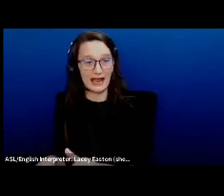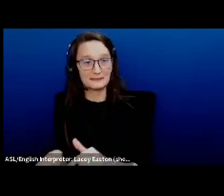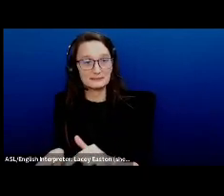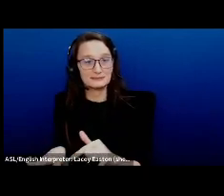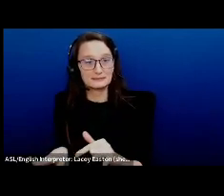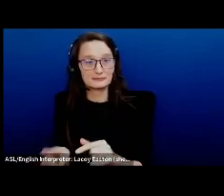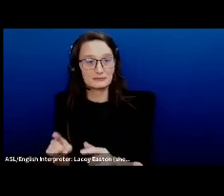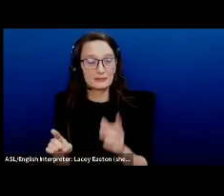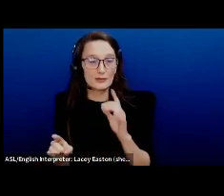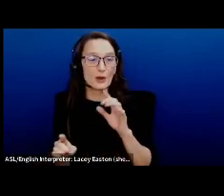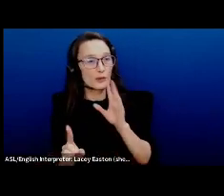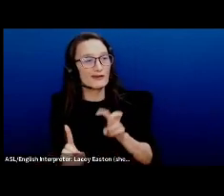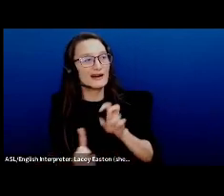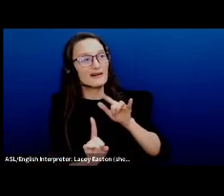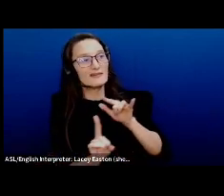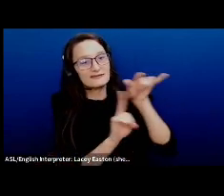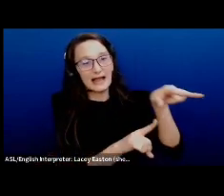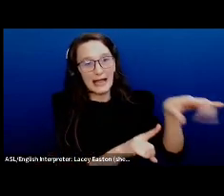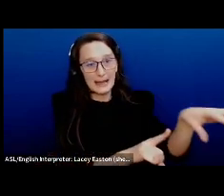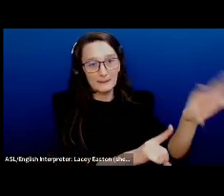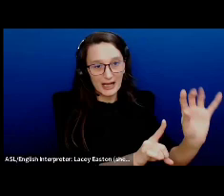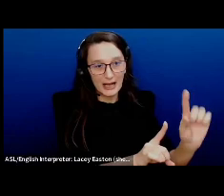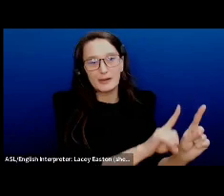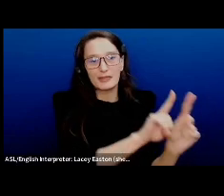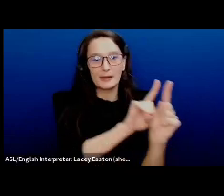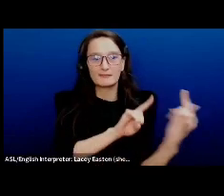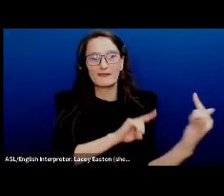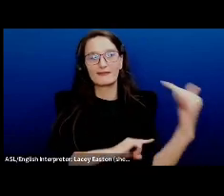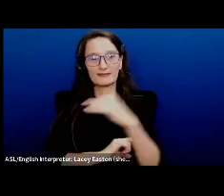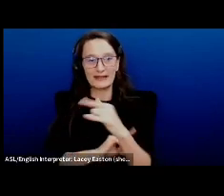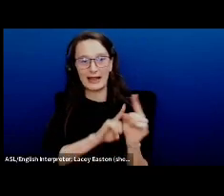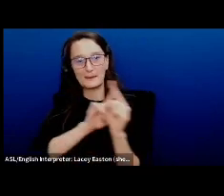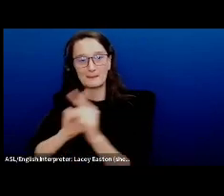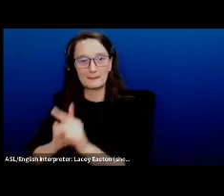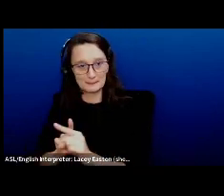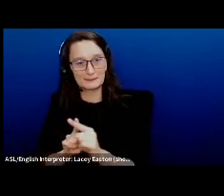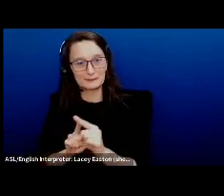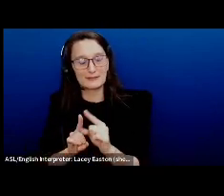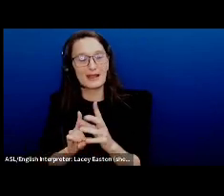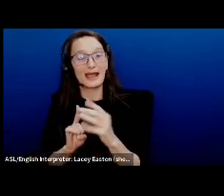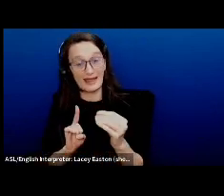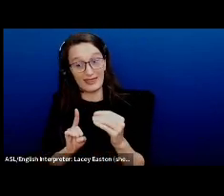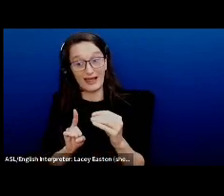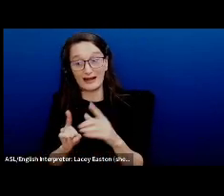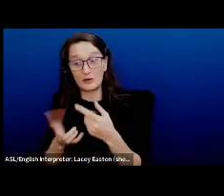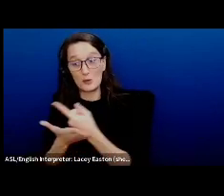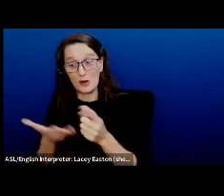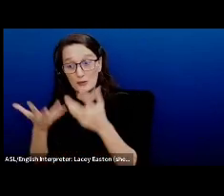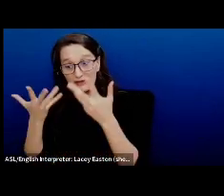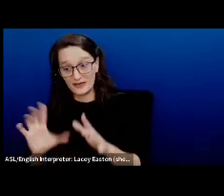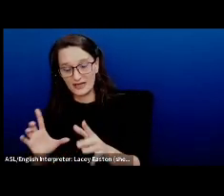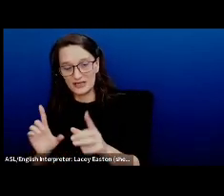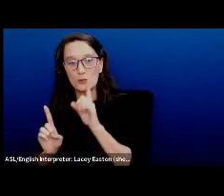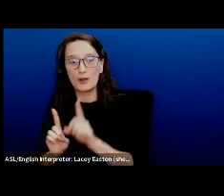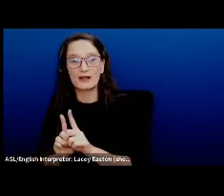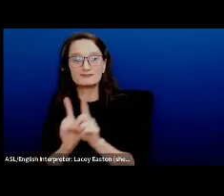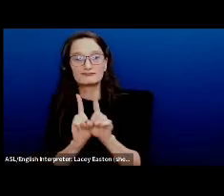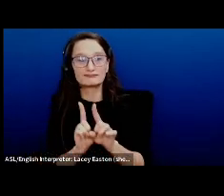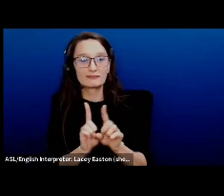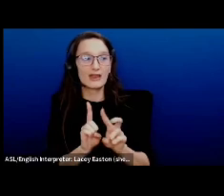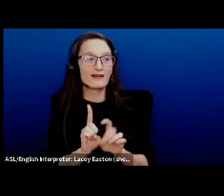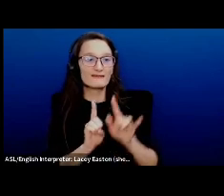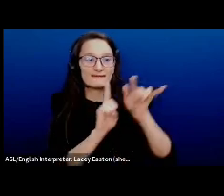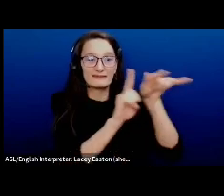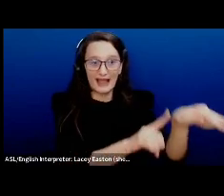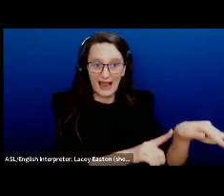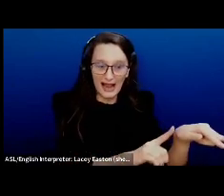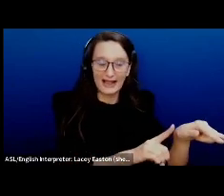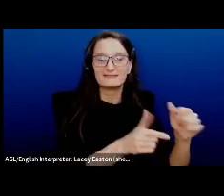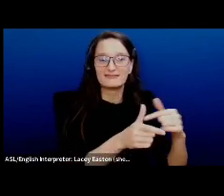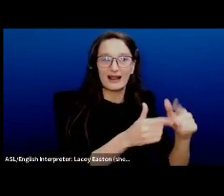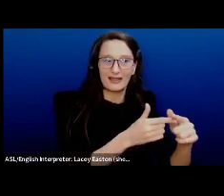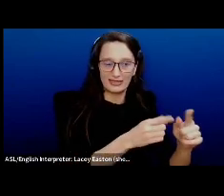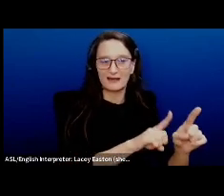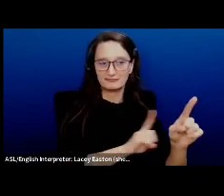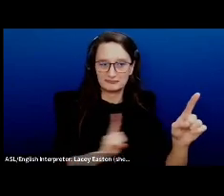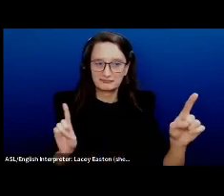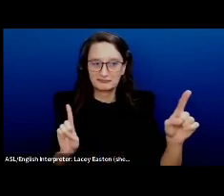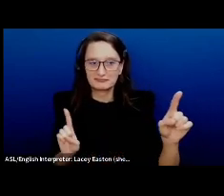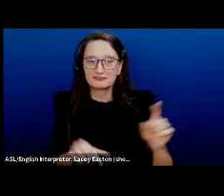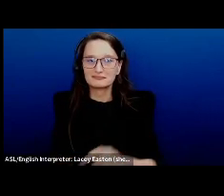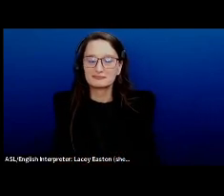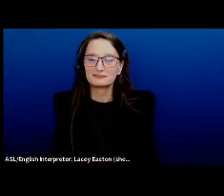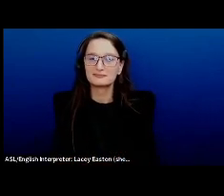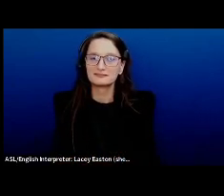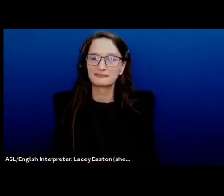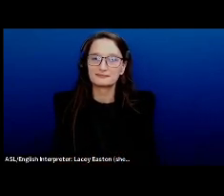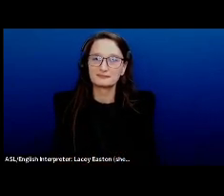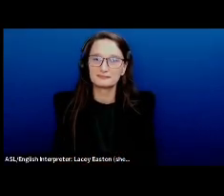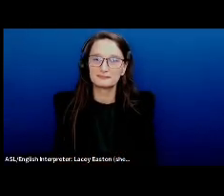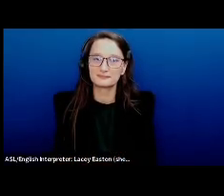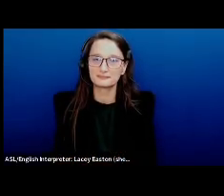Volarán con su hijo de regreso a su aeropuerto. Siguiente diapositiva.